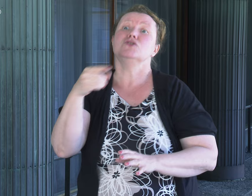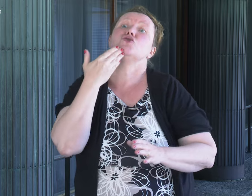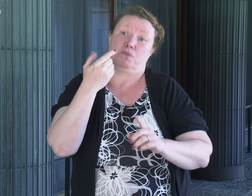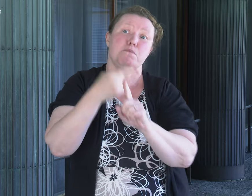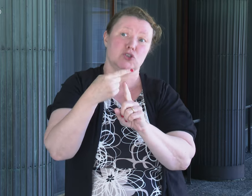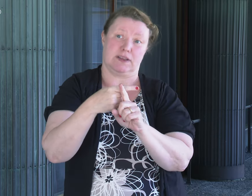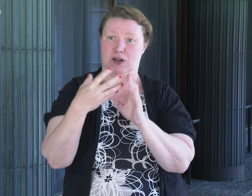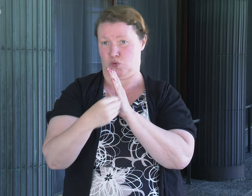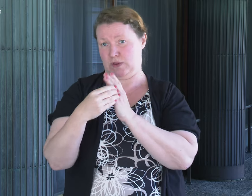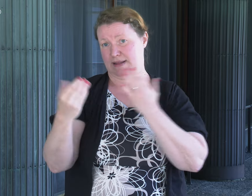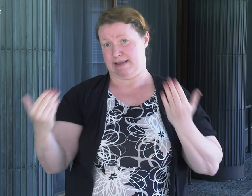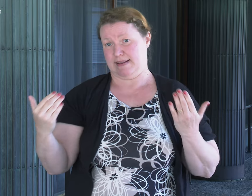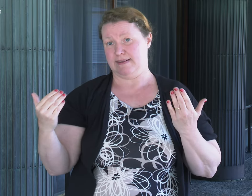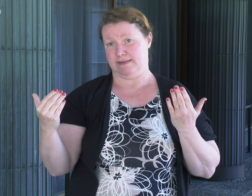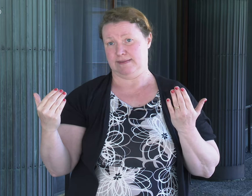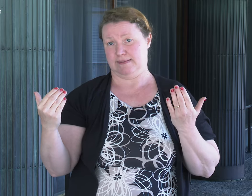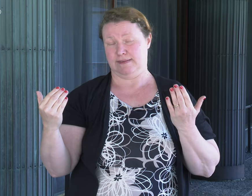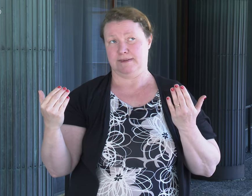Se oli tämän päivän positiivinen uutinen.